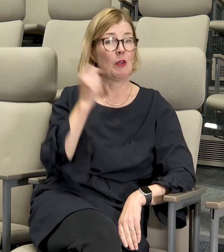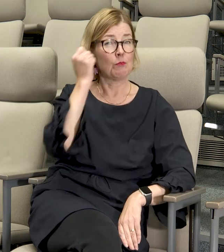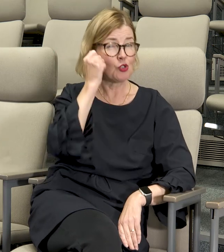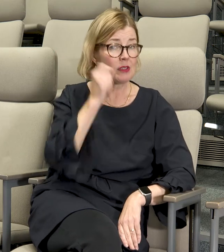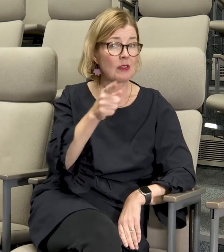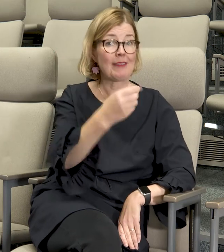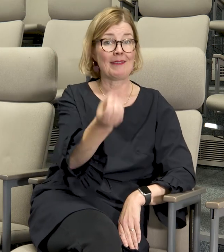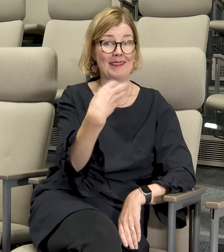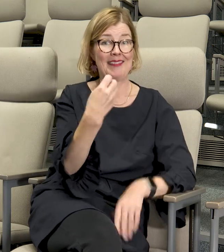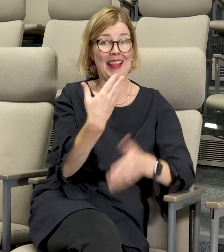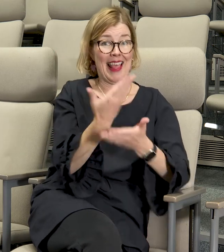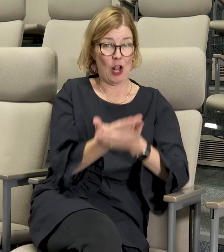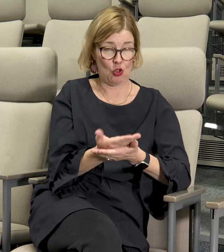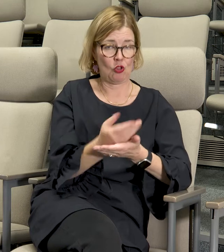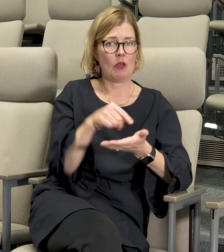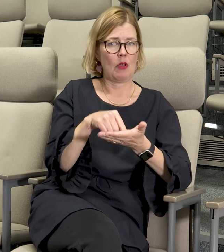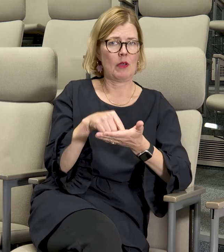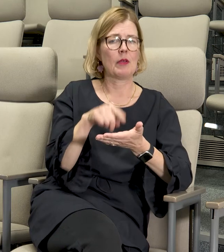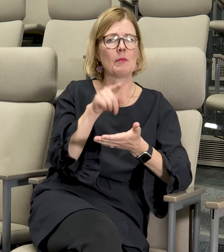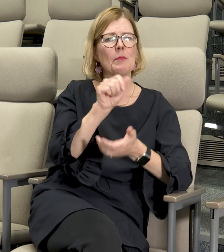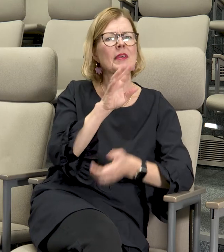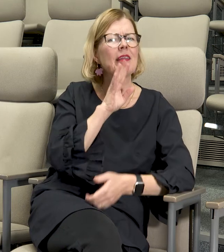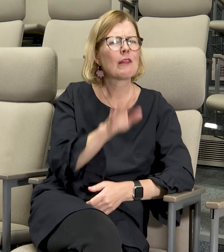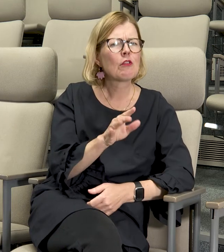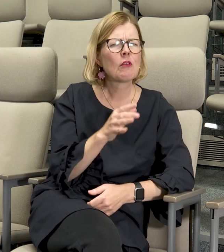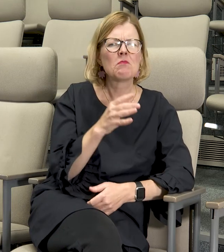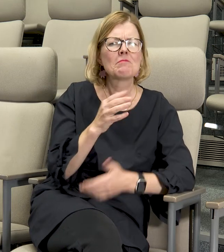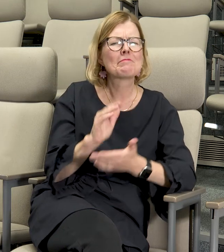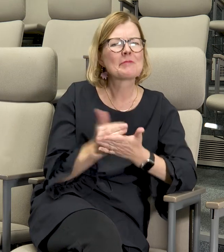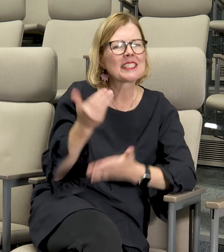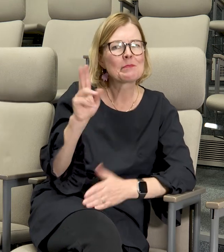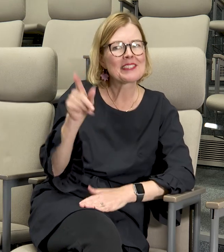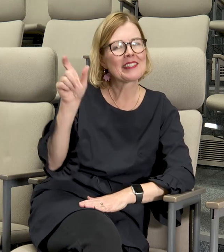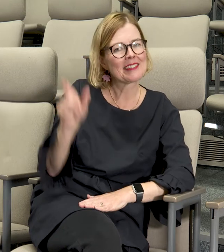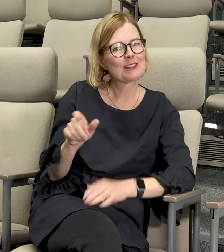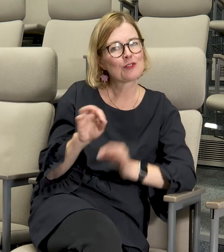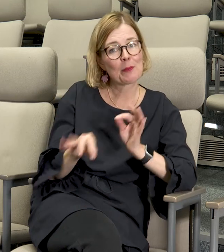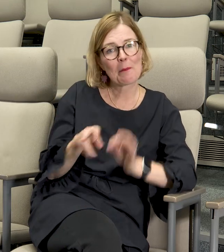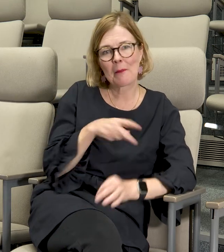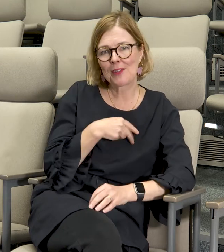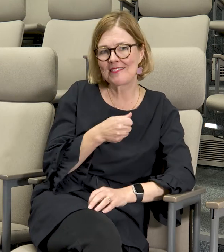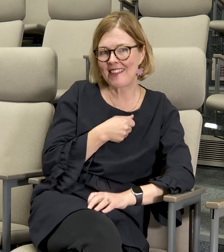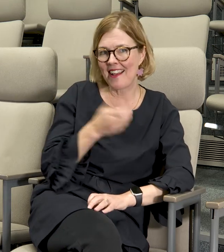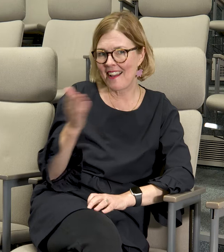Kerro meille, miksi juuri tämä henkilö tai taho olisi sopiva palkinnon saaja.